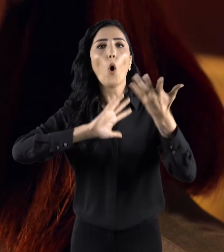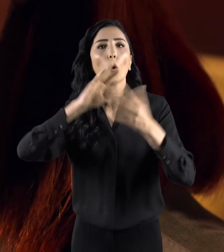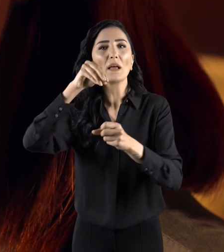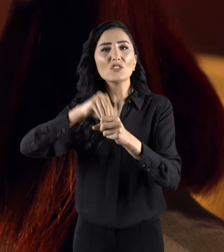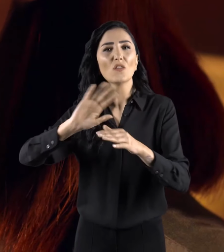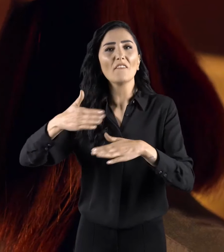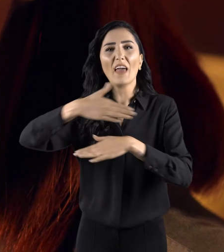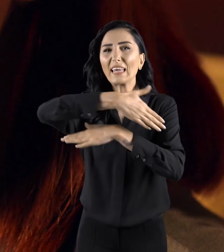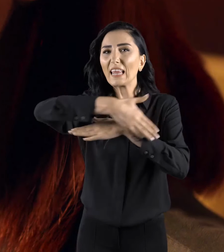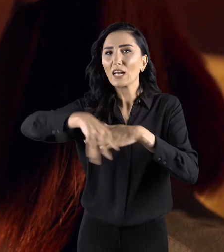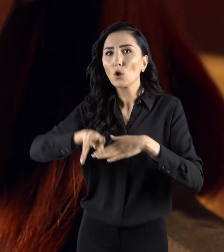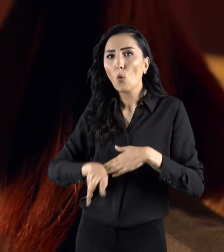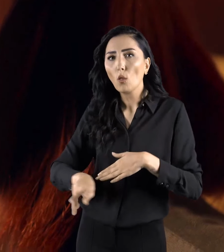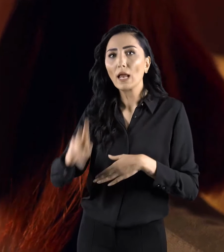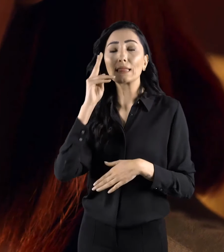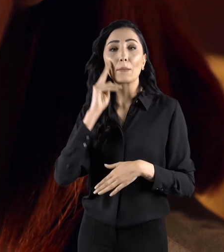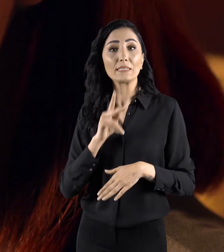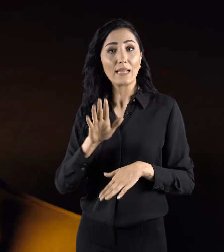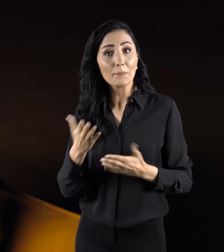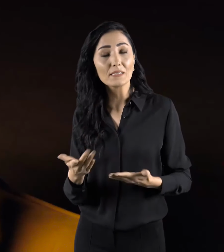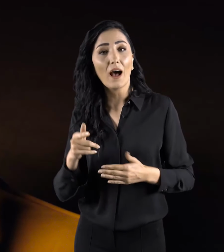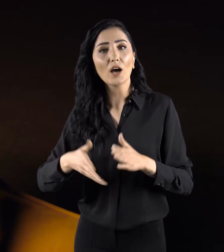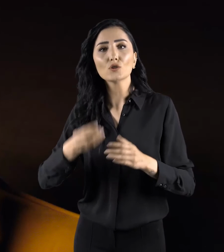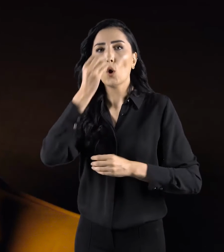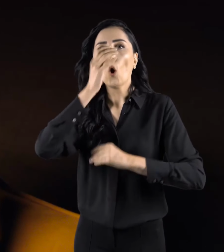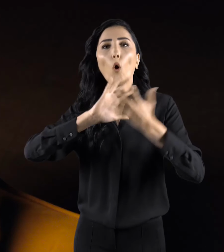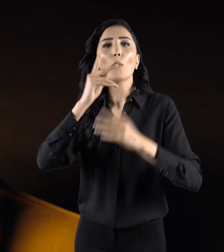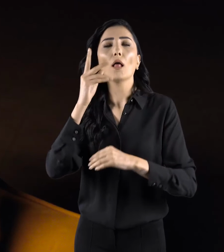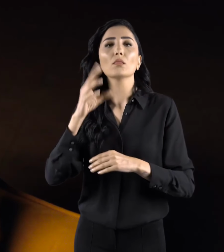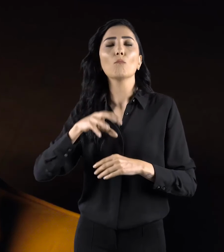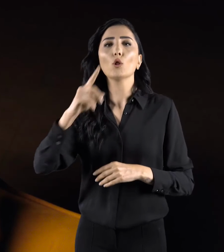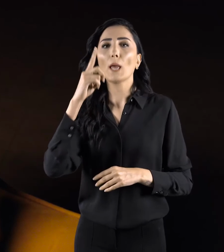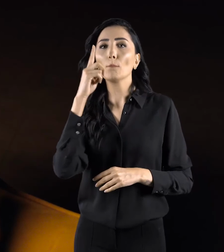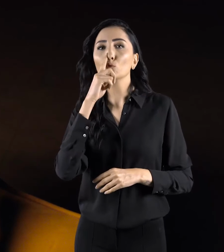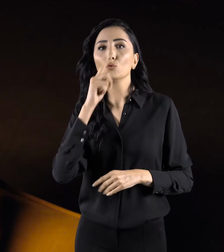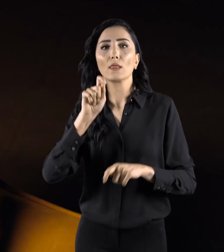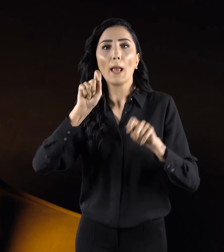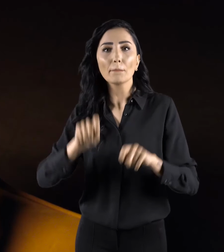yollarının temizlenmesi ayrıca orman bölge müdürlüklerinde yapılacak bakım ve üretim